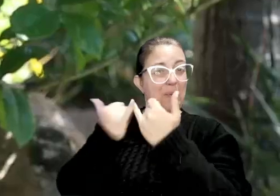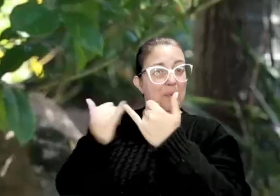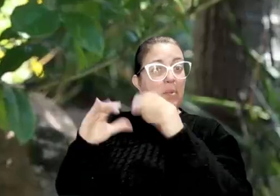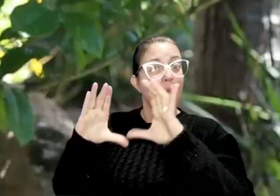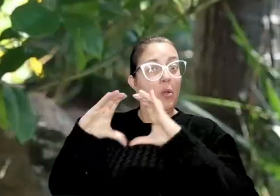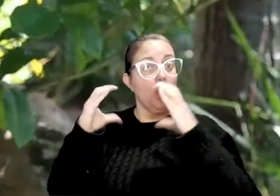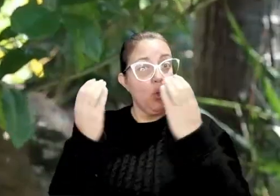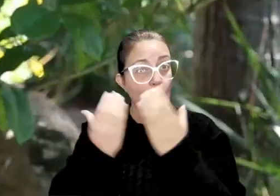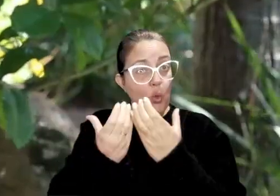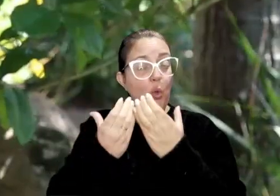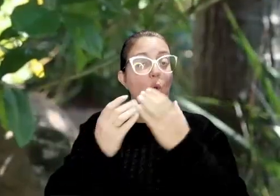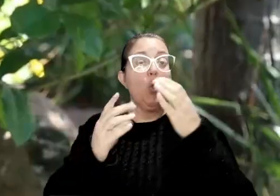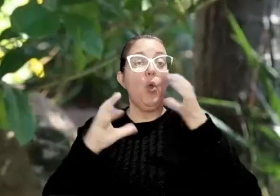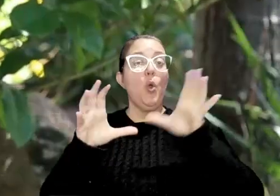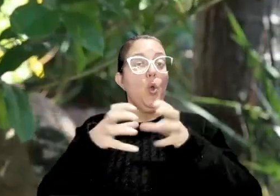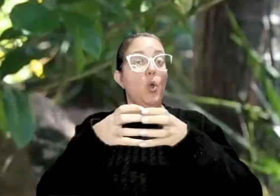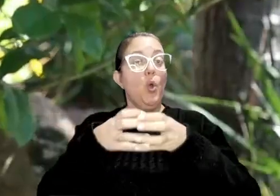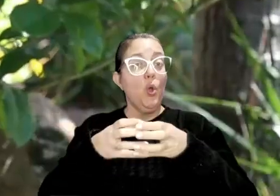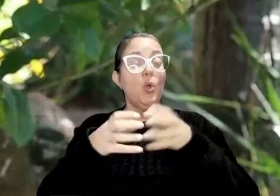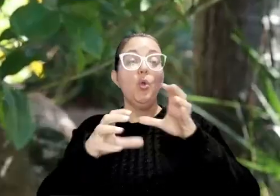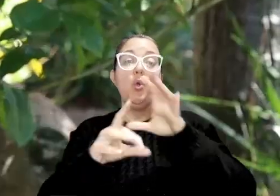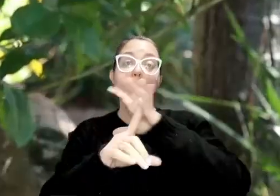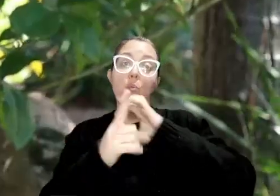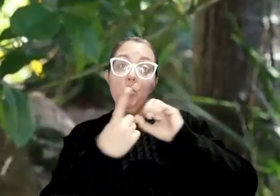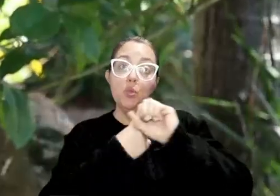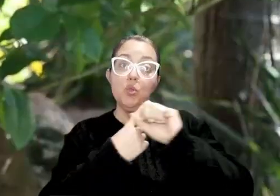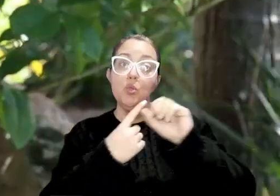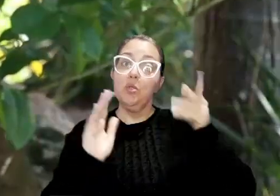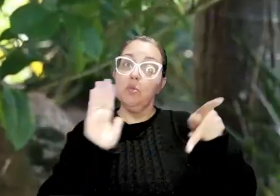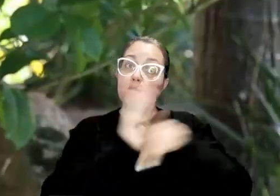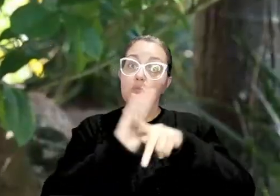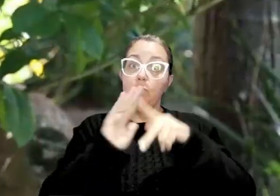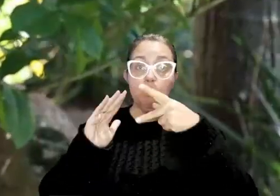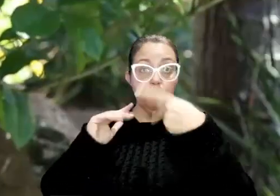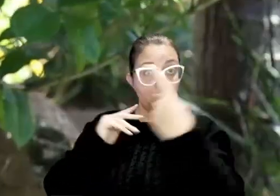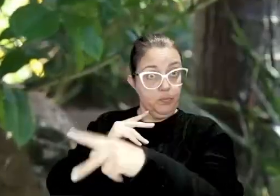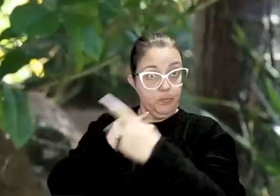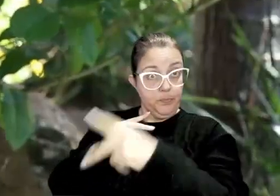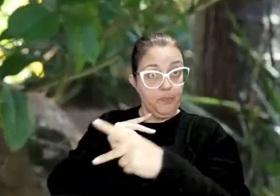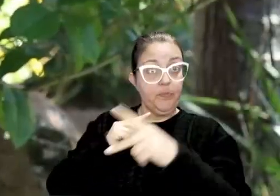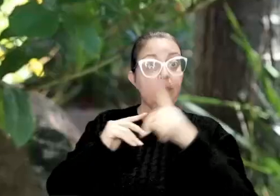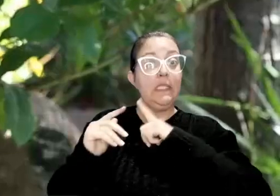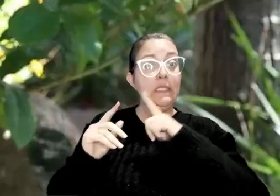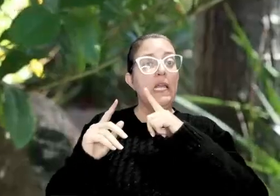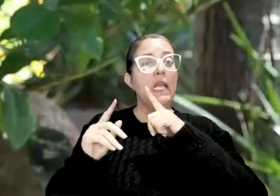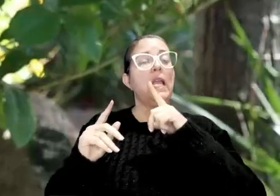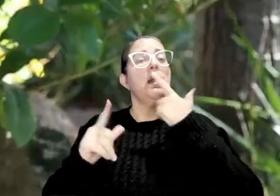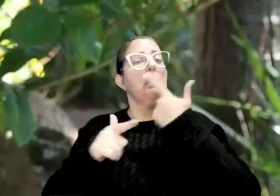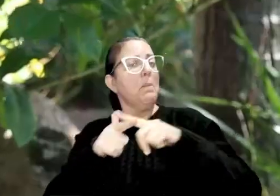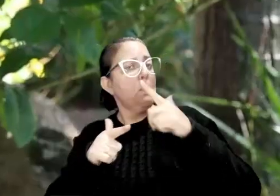gente tem eh impactos que incidem e na dinâmica do município e a gente tem impactos que incidem sobre